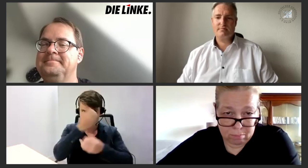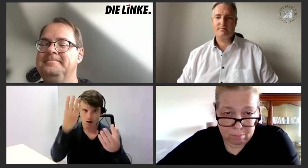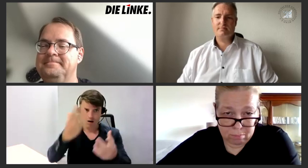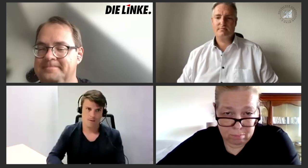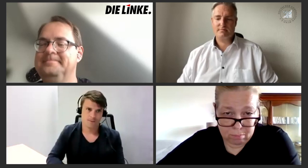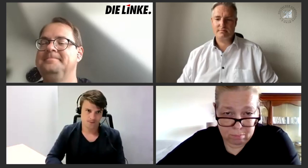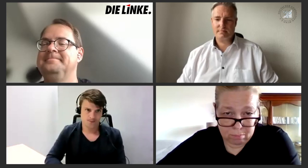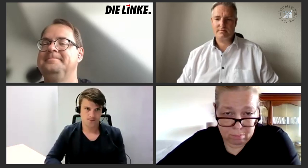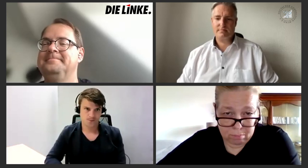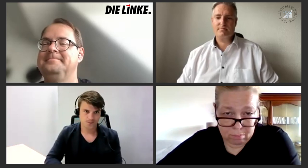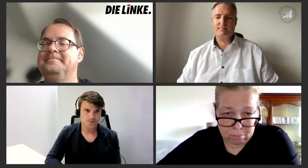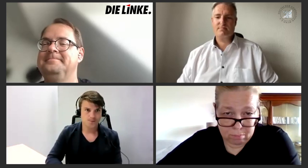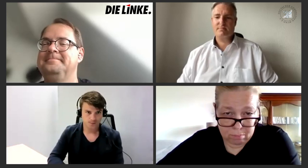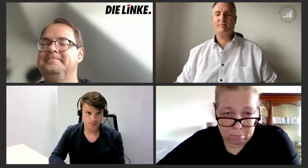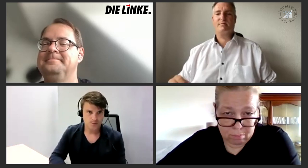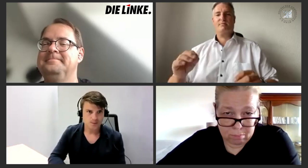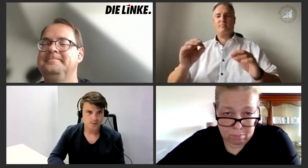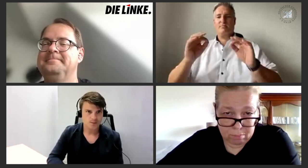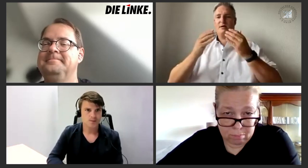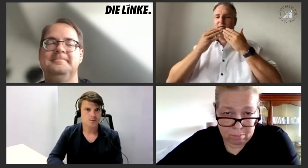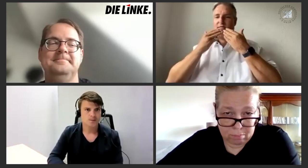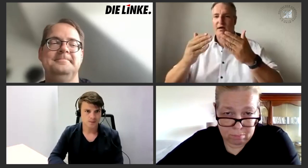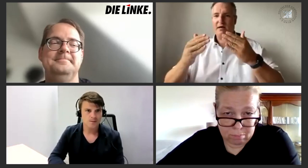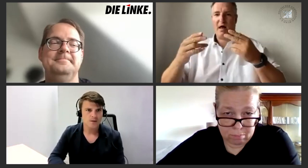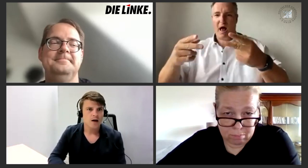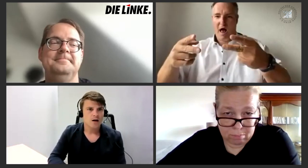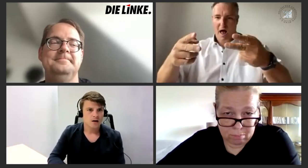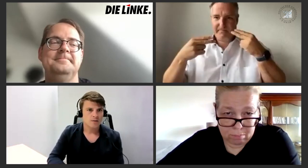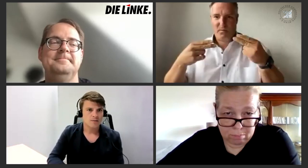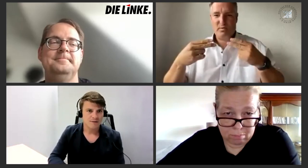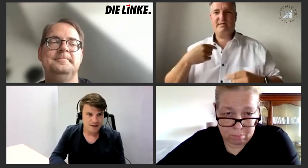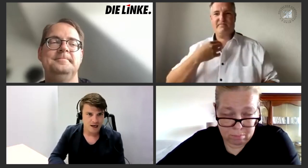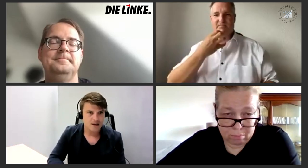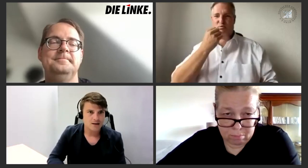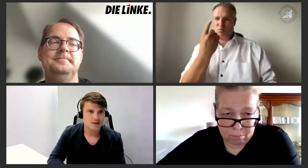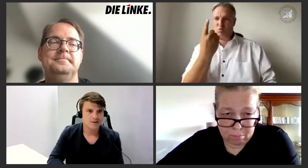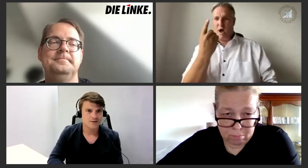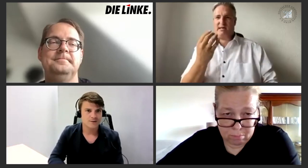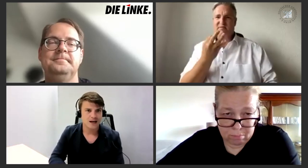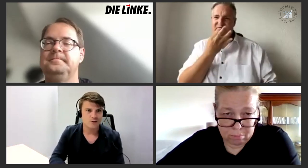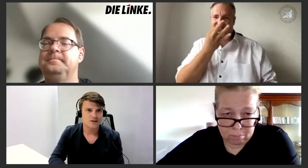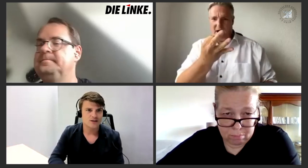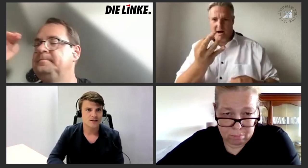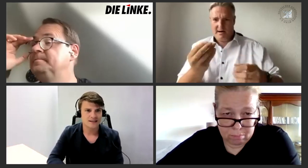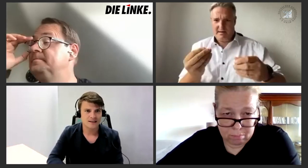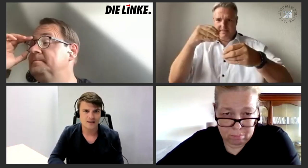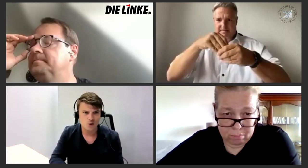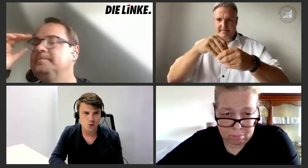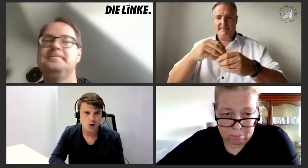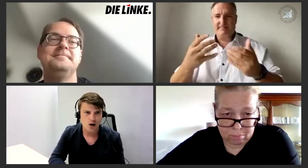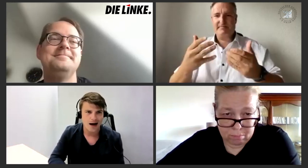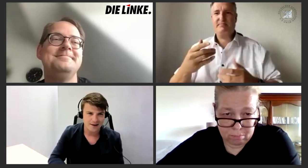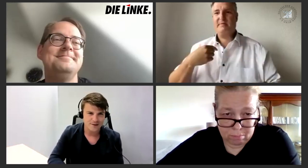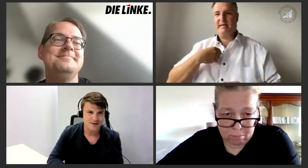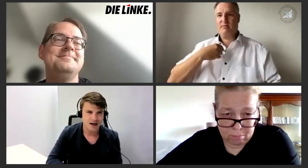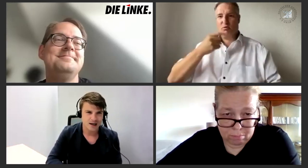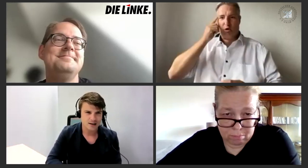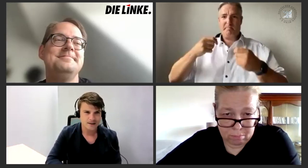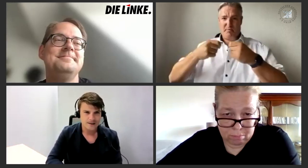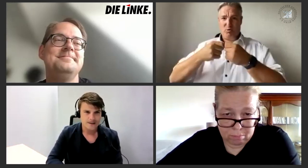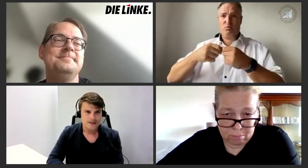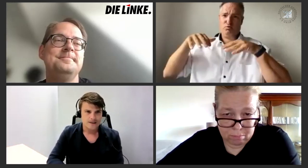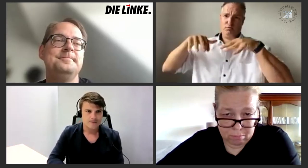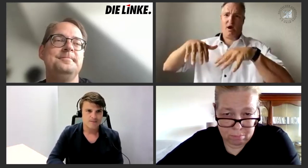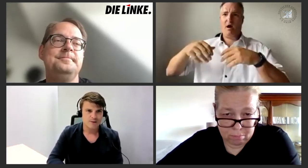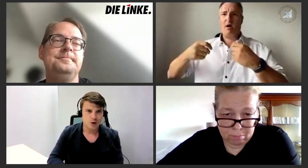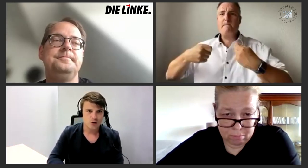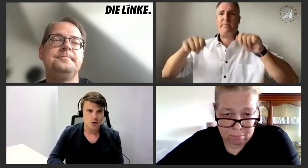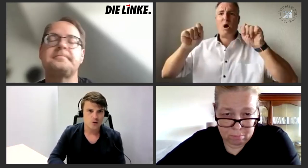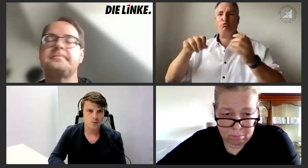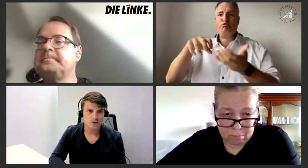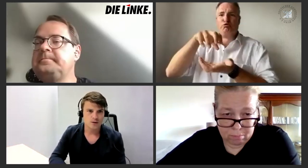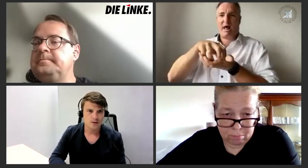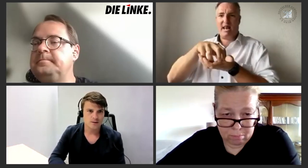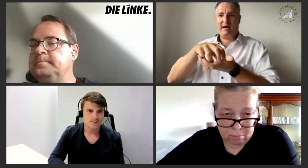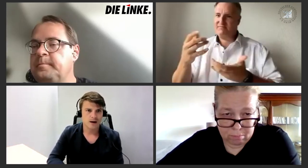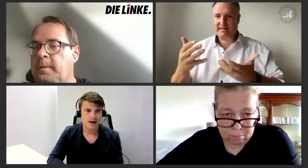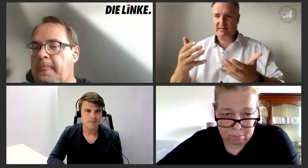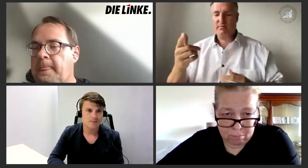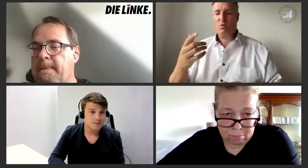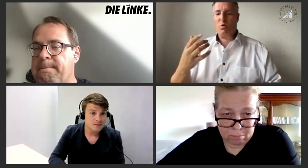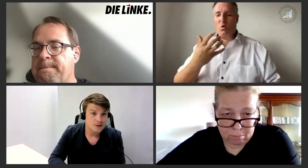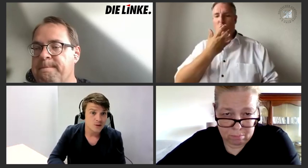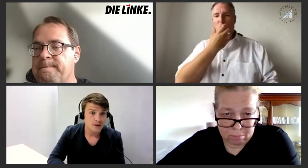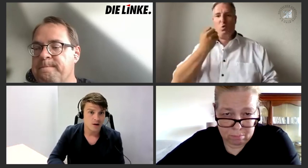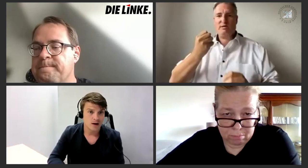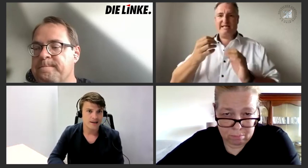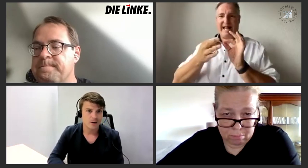Vielen Dank für die Antwort. Ich hätte dazu noch eine Frage, wir vom Deutschen Gehörlosen-Bund haben